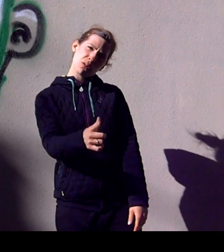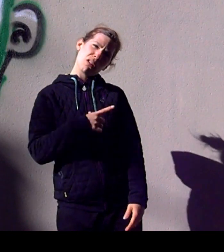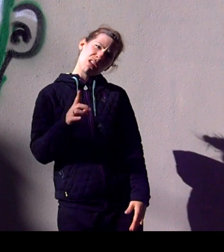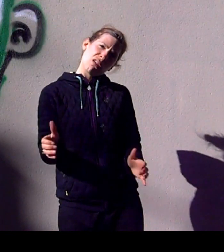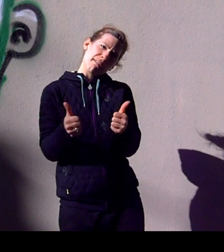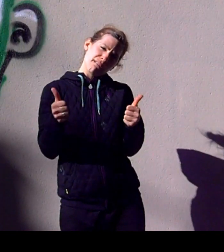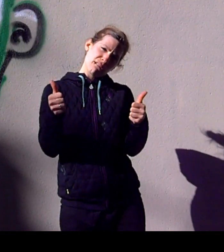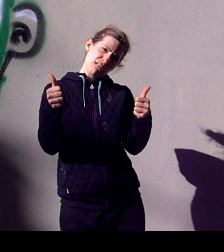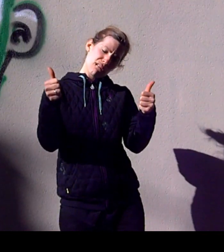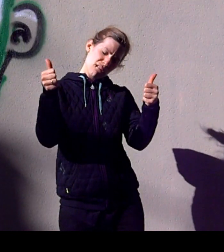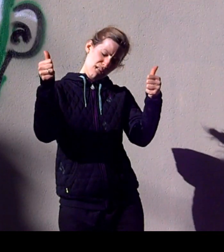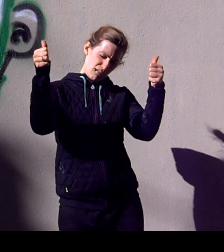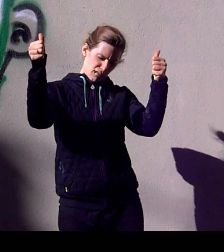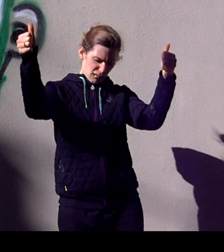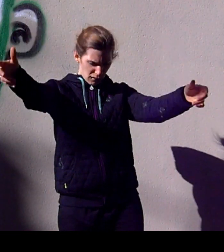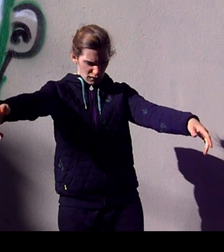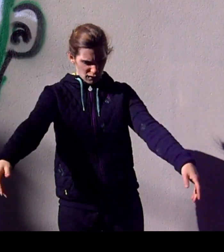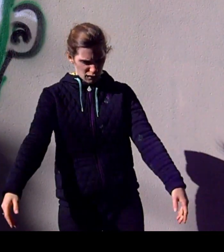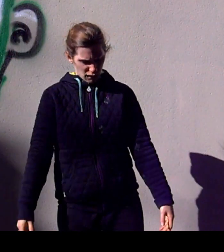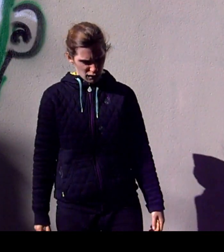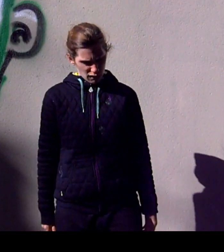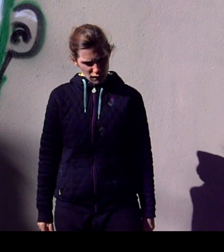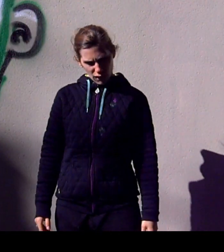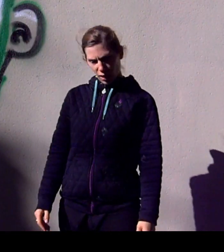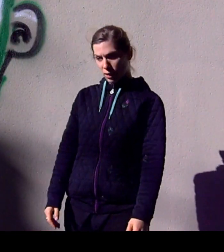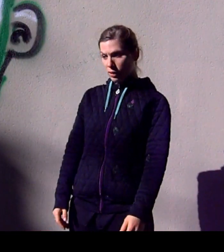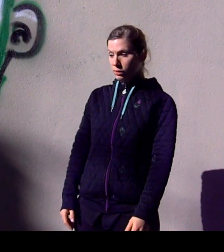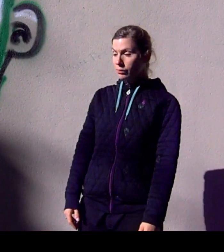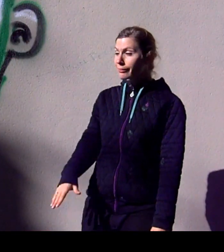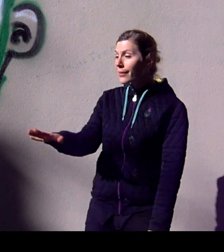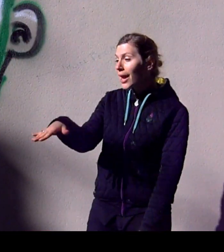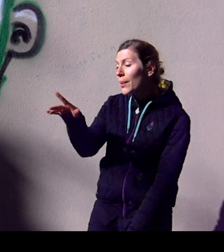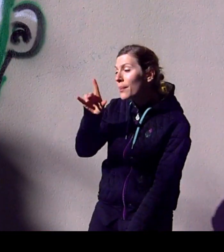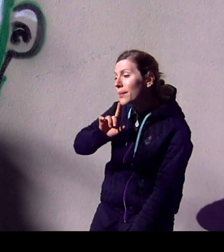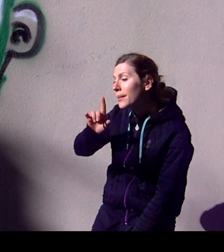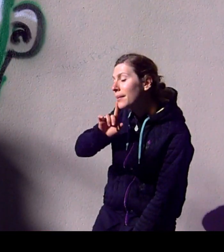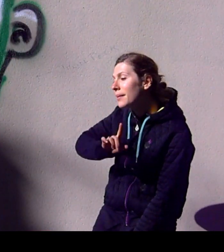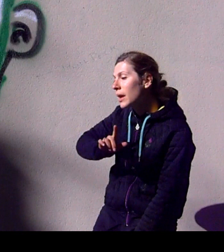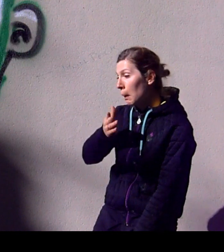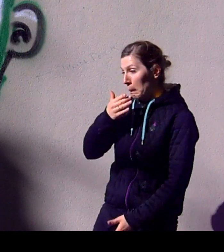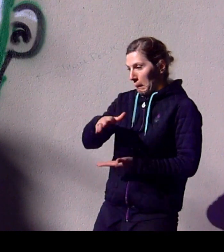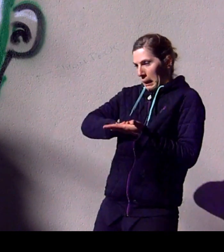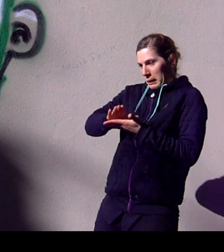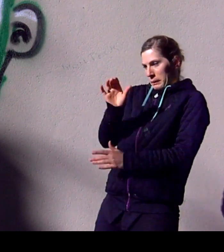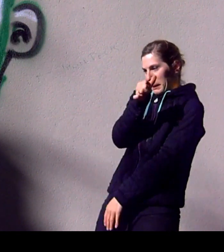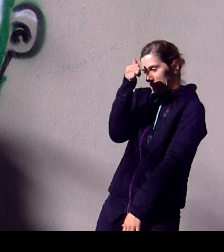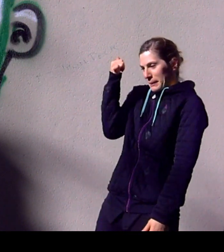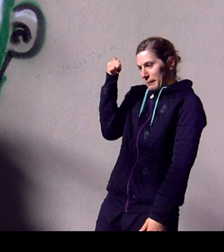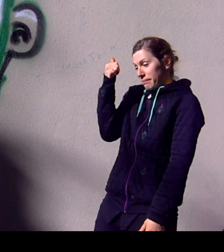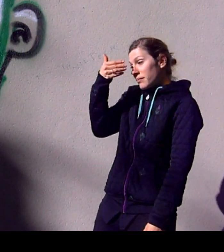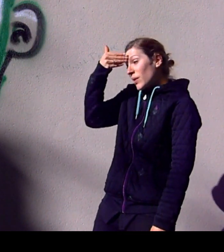Nous étions formidables Hey, petite!...Oh, pardon, petit!